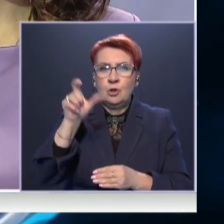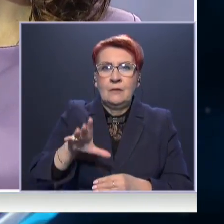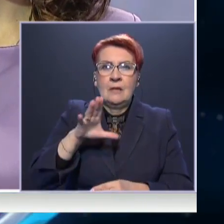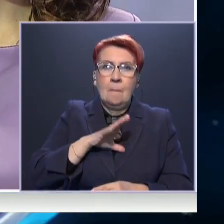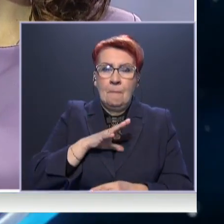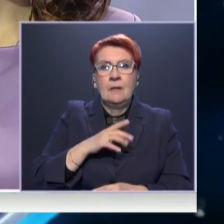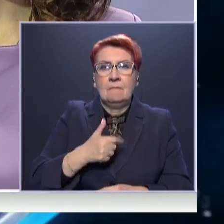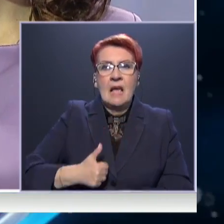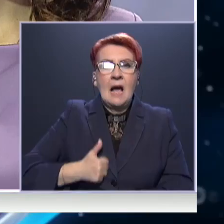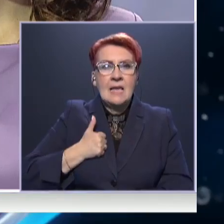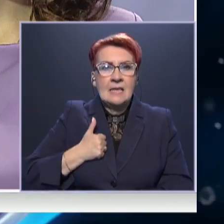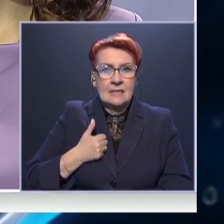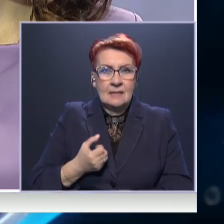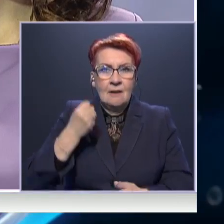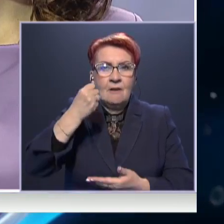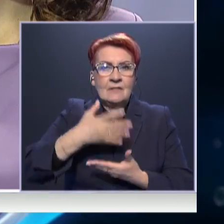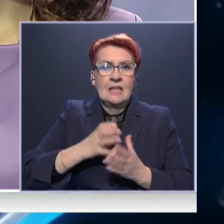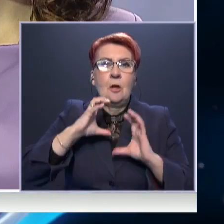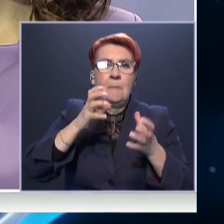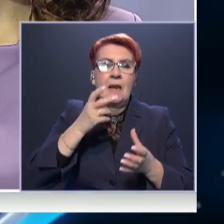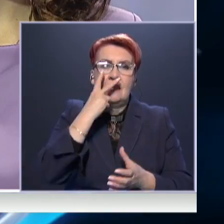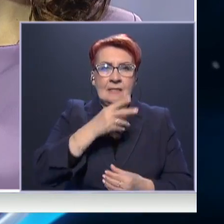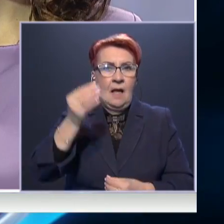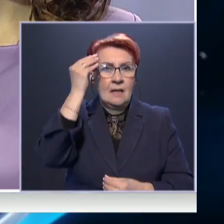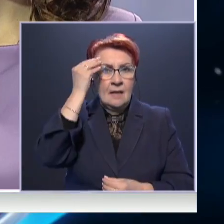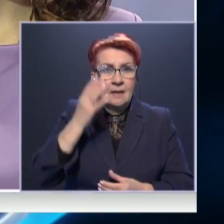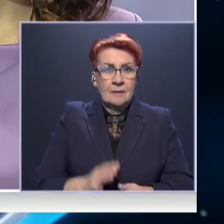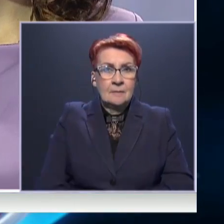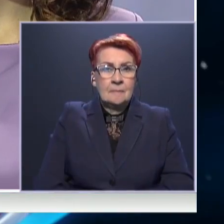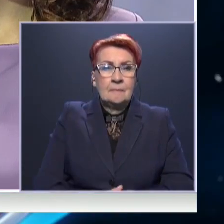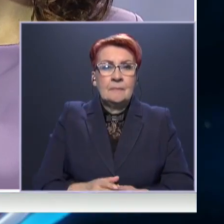мироздания что несомненно это мироздание может разрушить